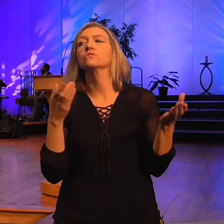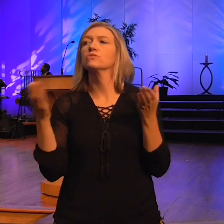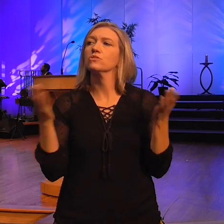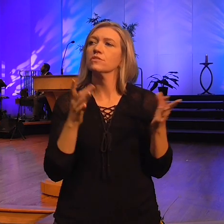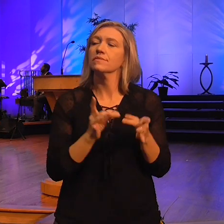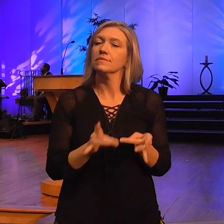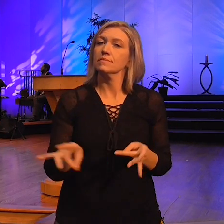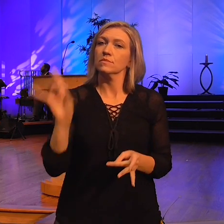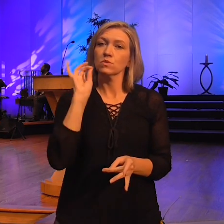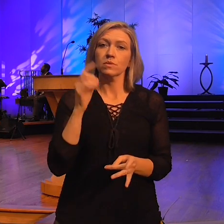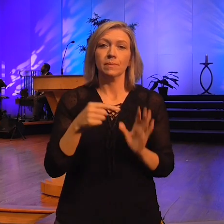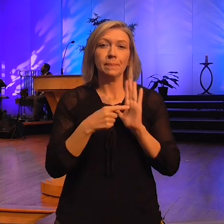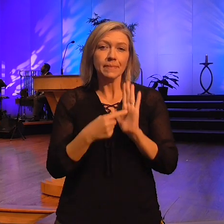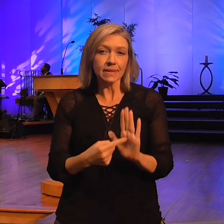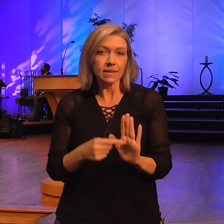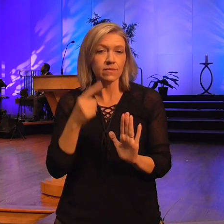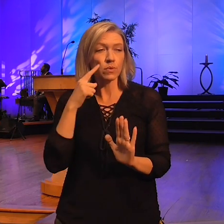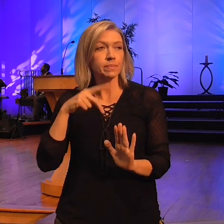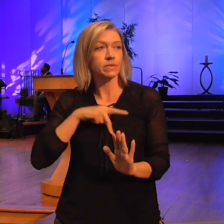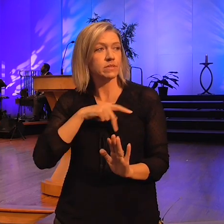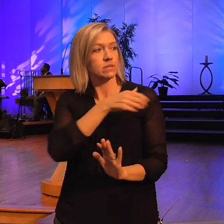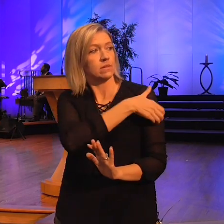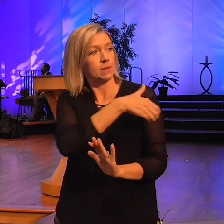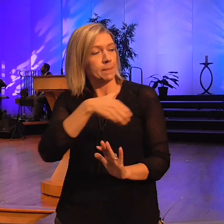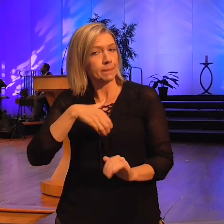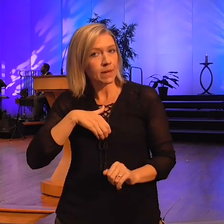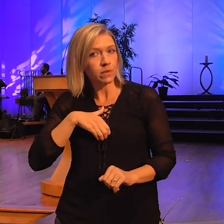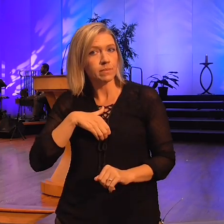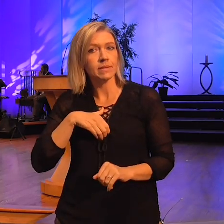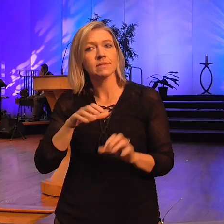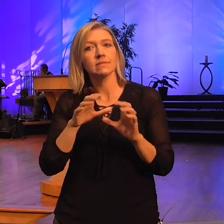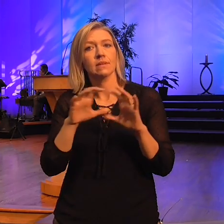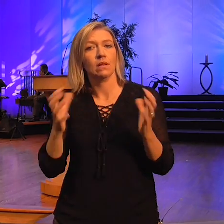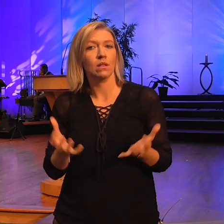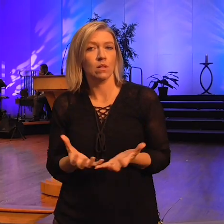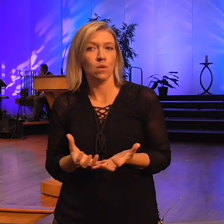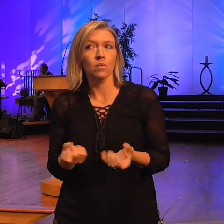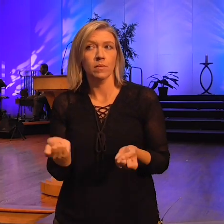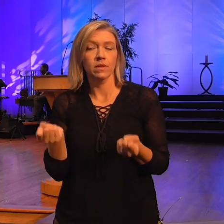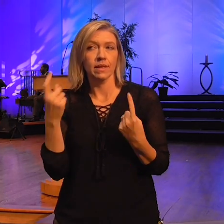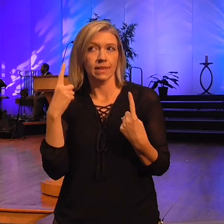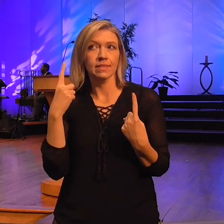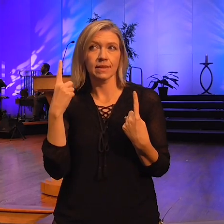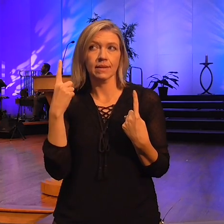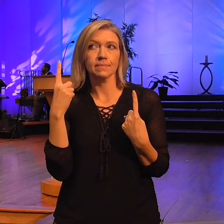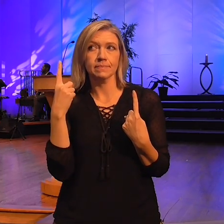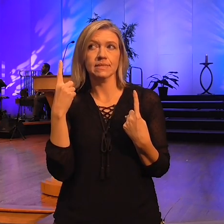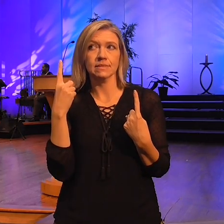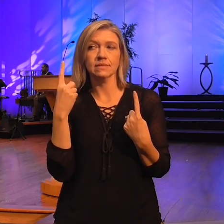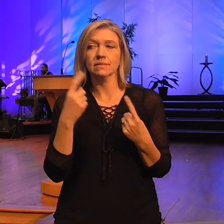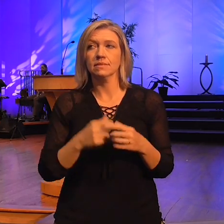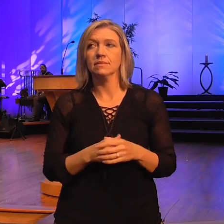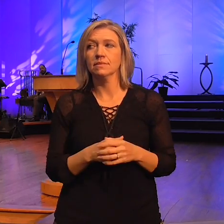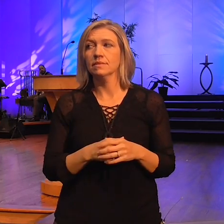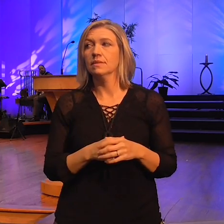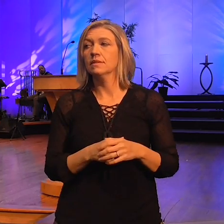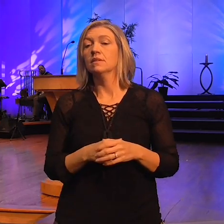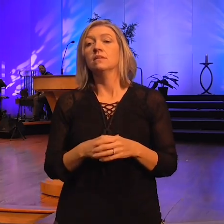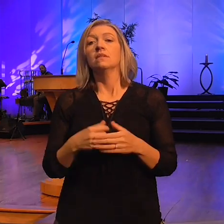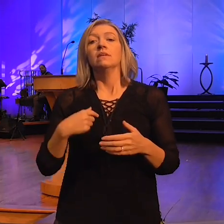como un Faro espiritual para el empoderamiento personal y la Iluminación Global y mientras respiramos eso,